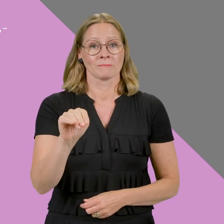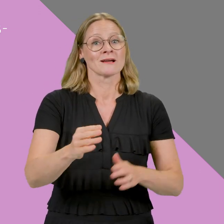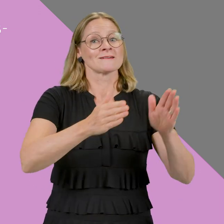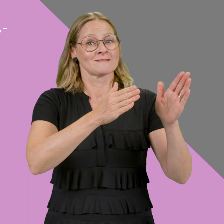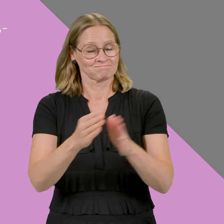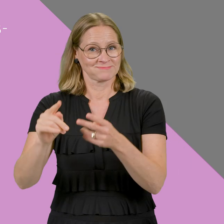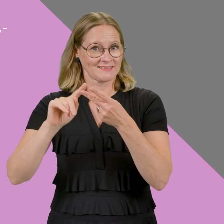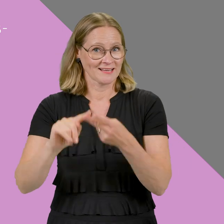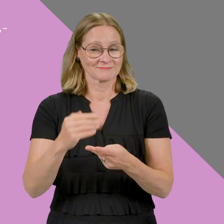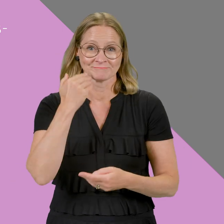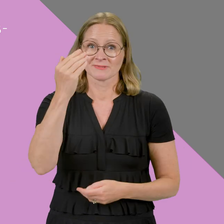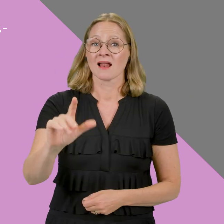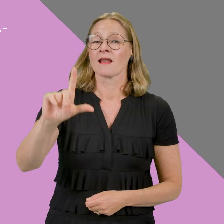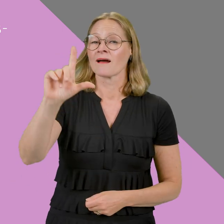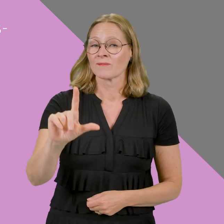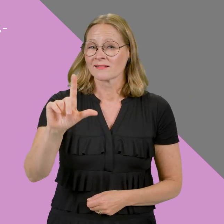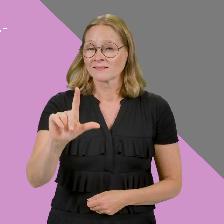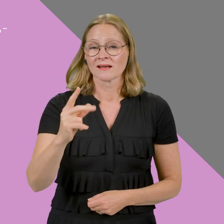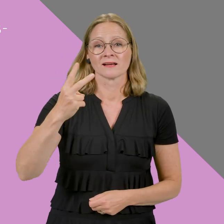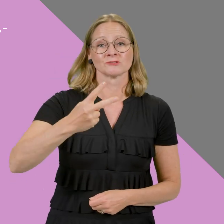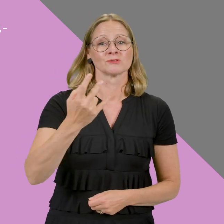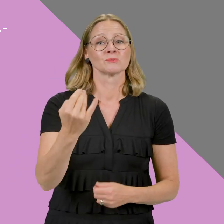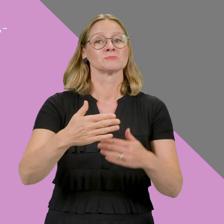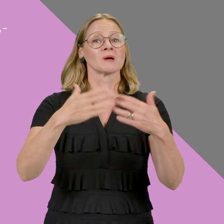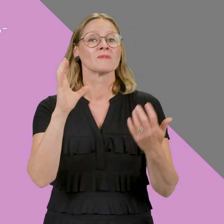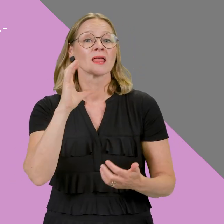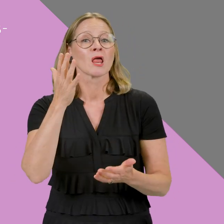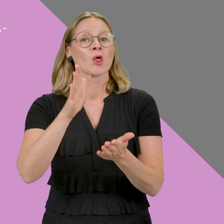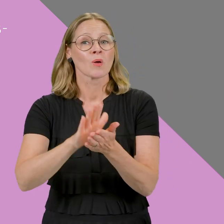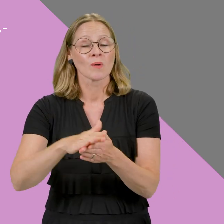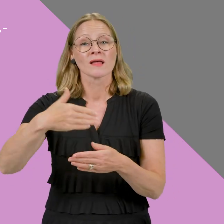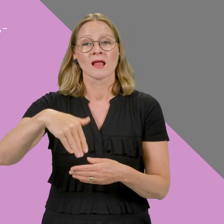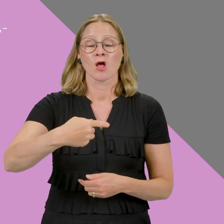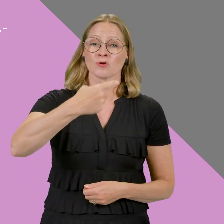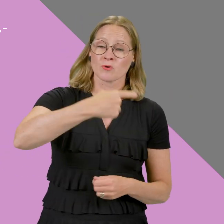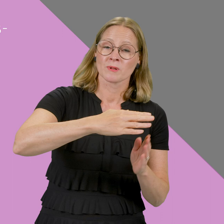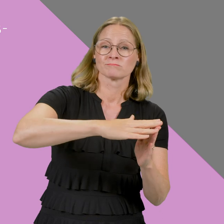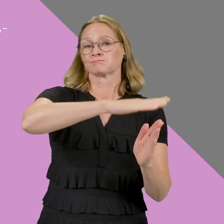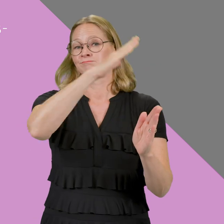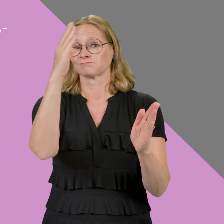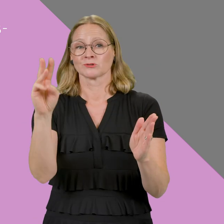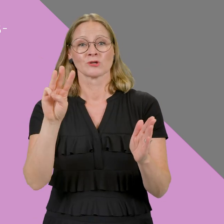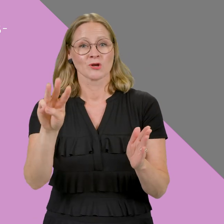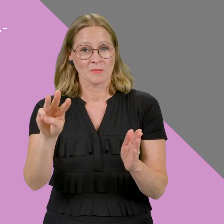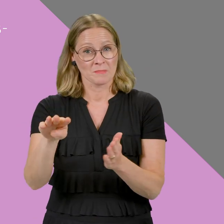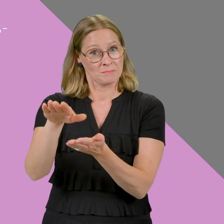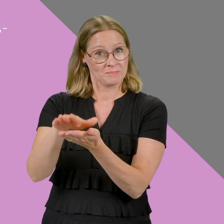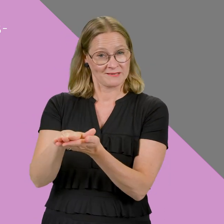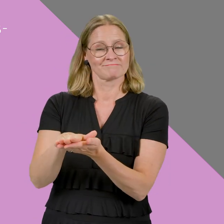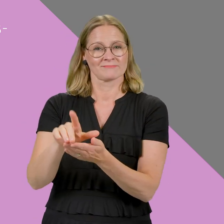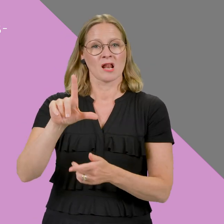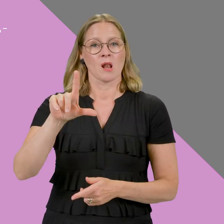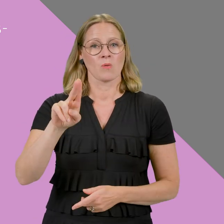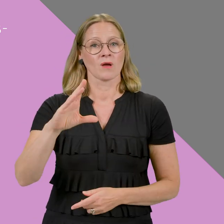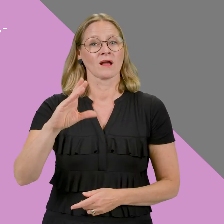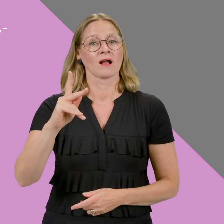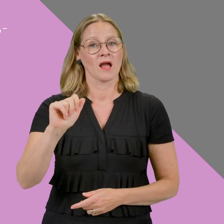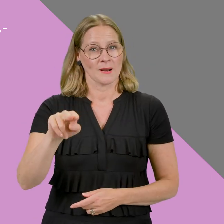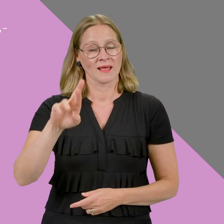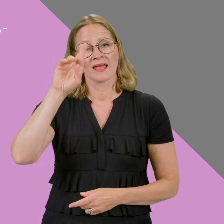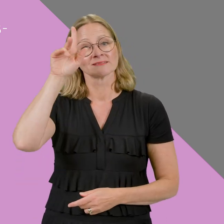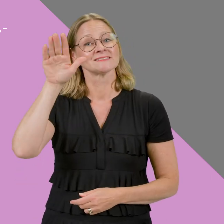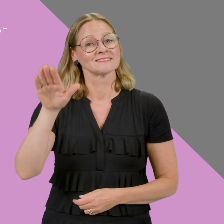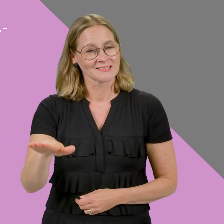järjestetään jälleen lauantaina 26. elokuuta 10−15 Luckan Helsingissä!